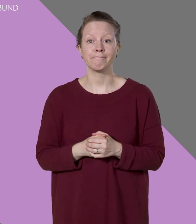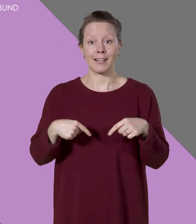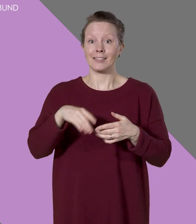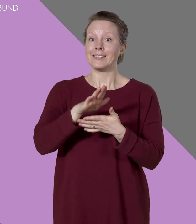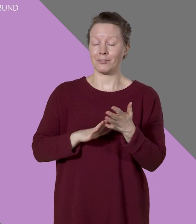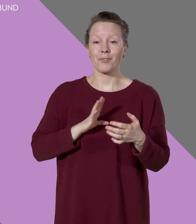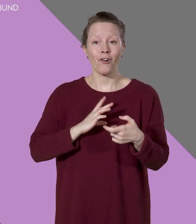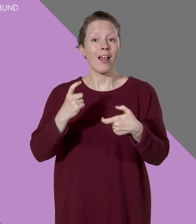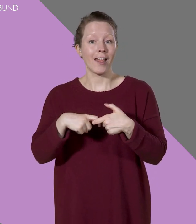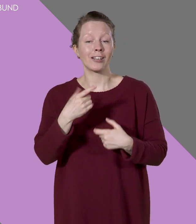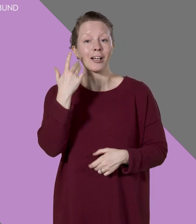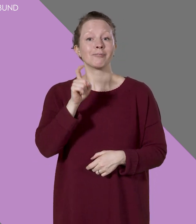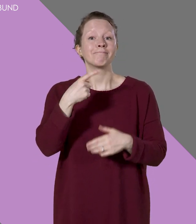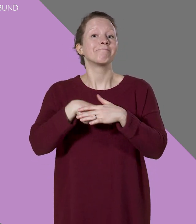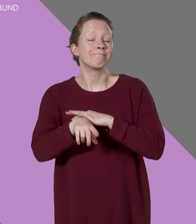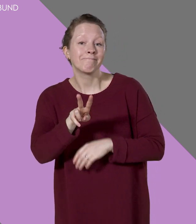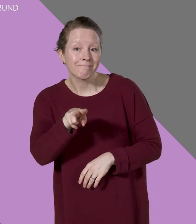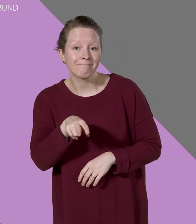Klicka på länken intill!